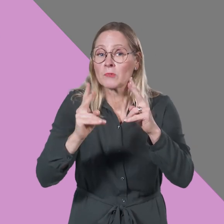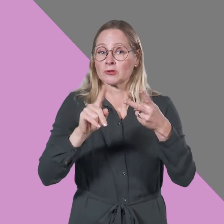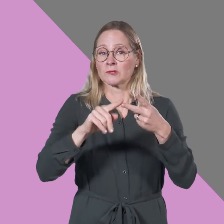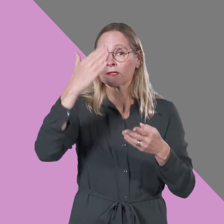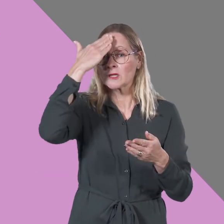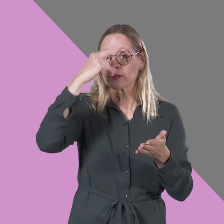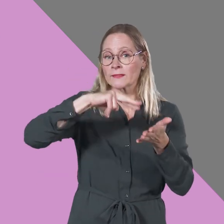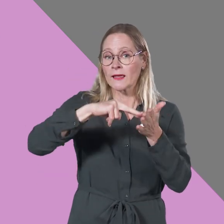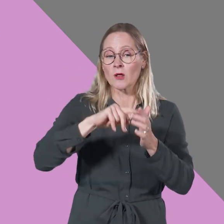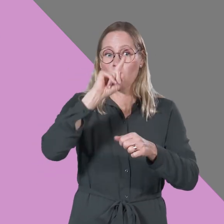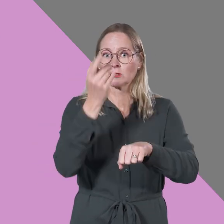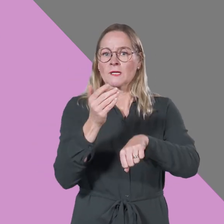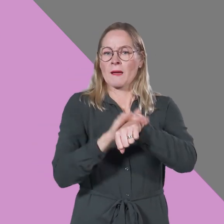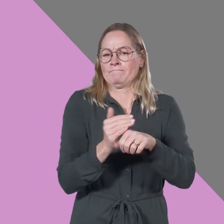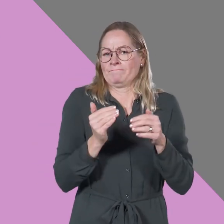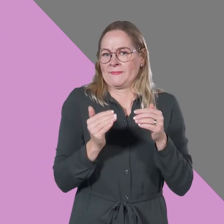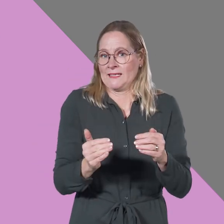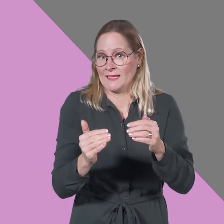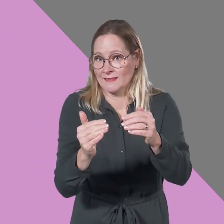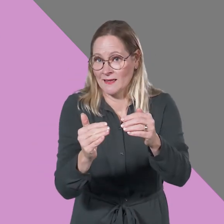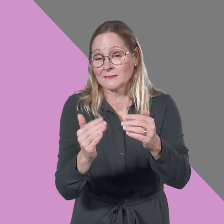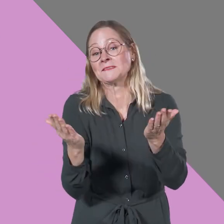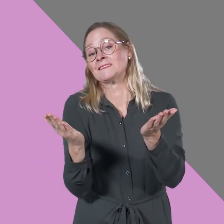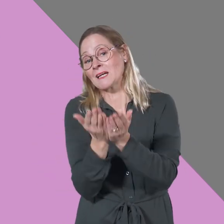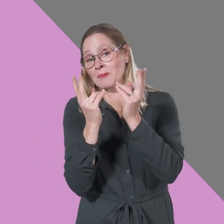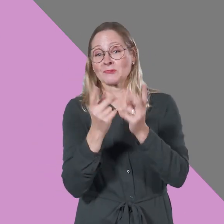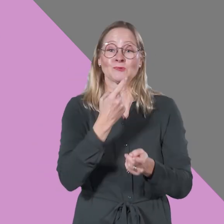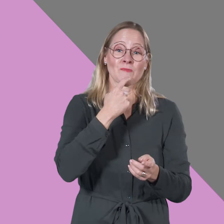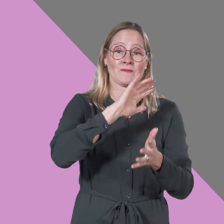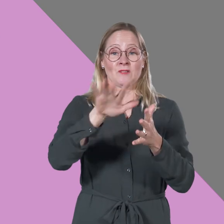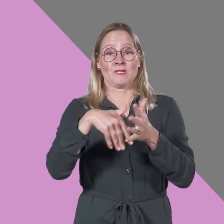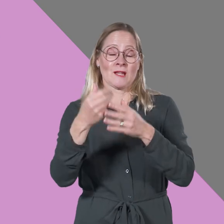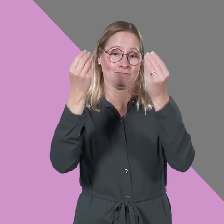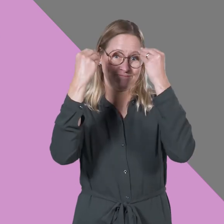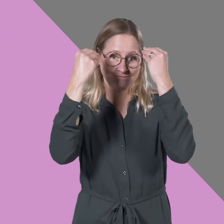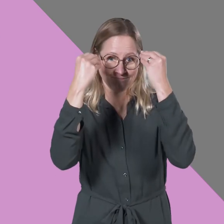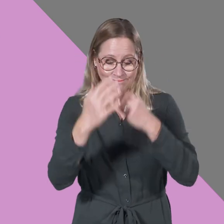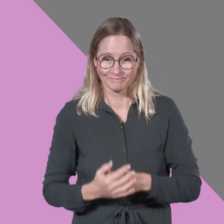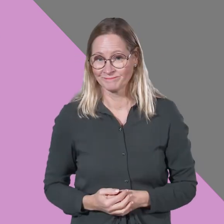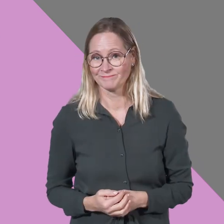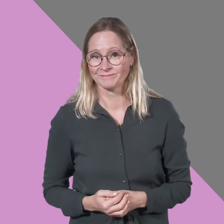kehitetään tietoteknistä osaamista ja opitaan samalla myös - suomalaista viittomakieltä.